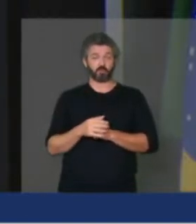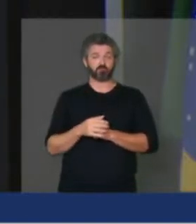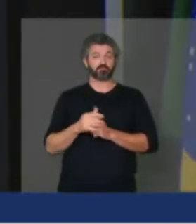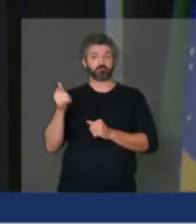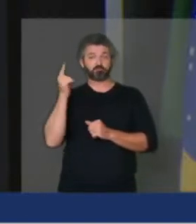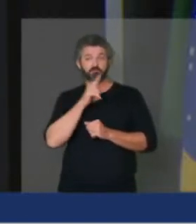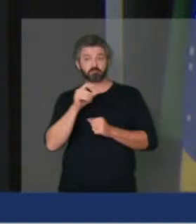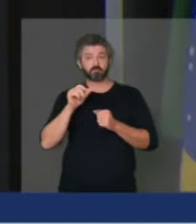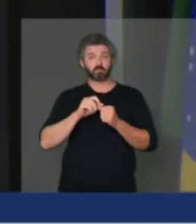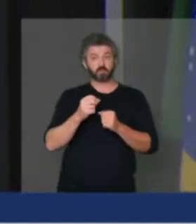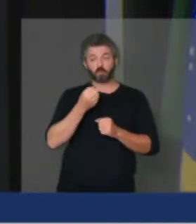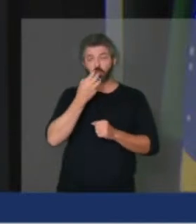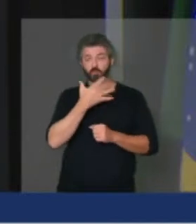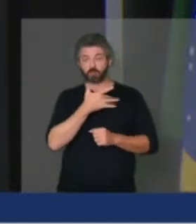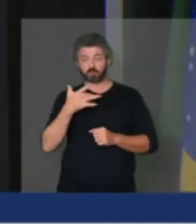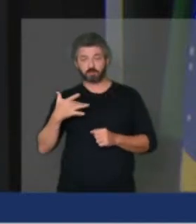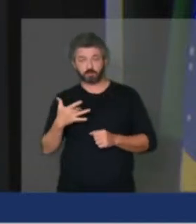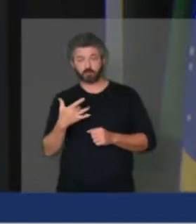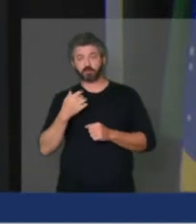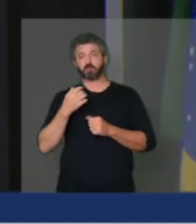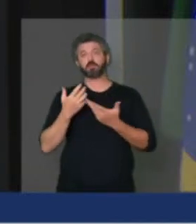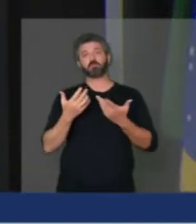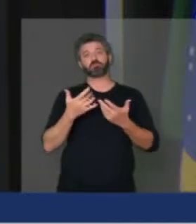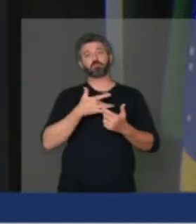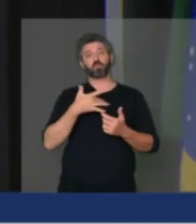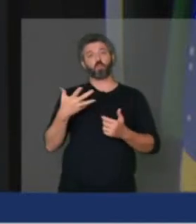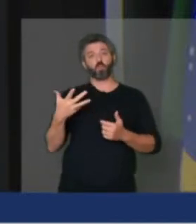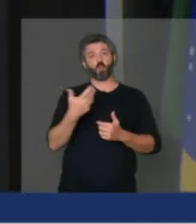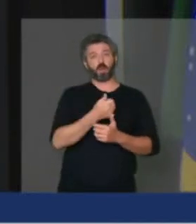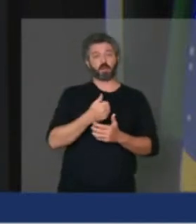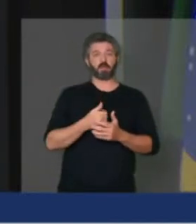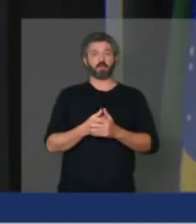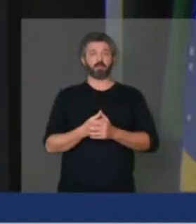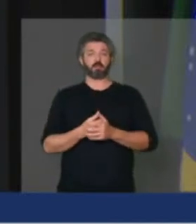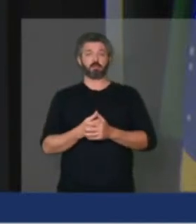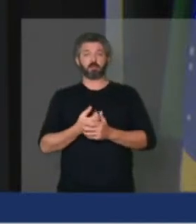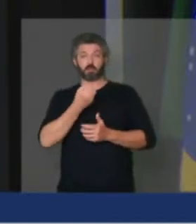QUALIDADE... UMA BOA EDUCAÇÃO E O SERVIÇO SOCIAL E TRABALHAR NA INFRAESTRUTURA.